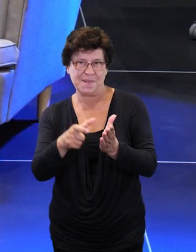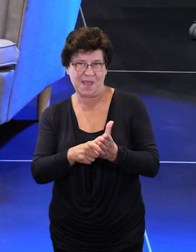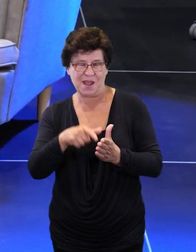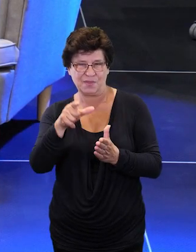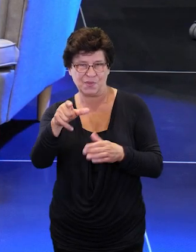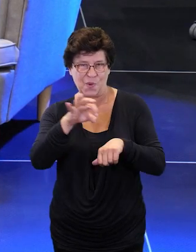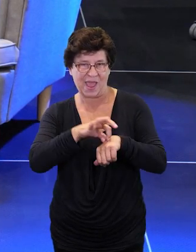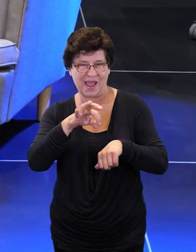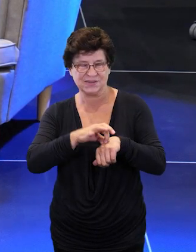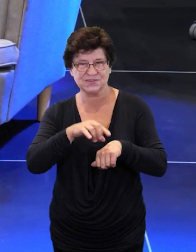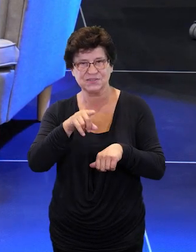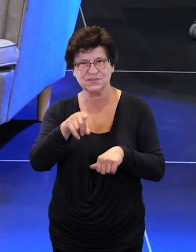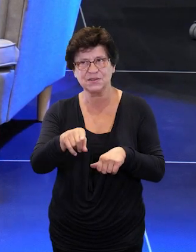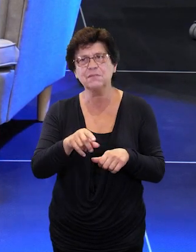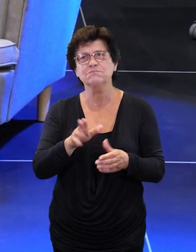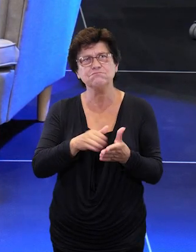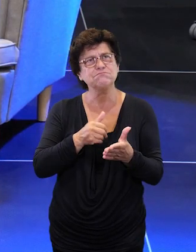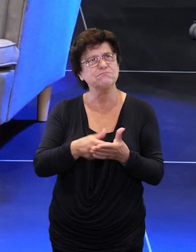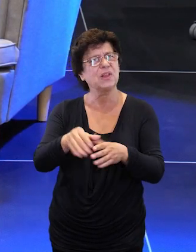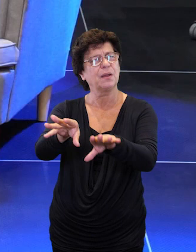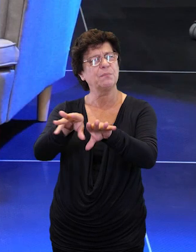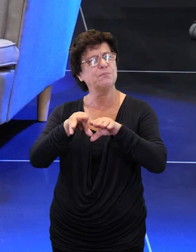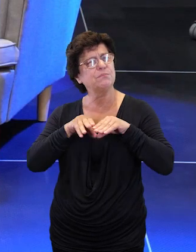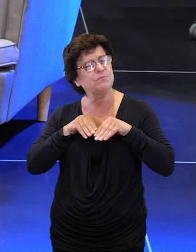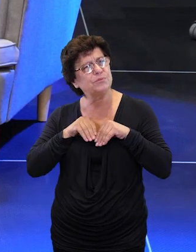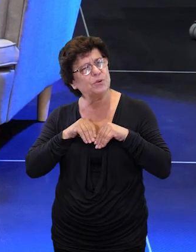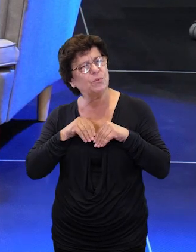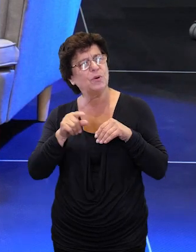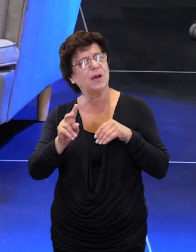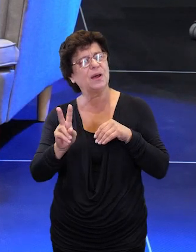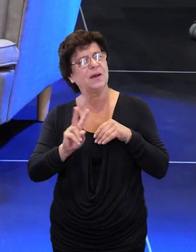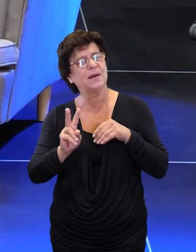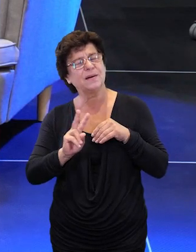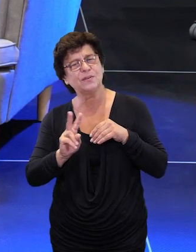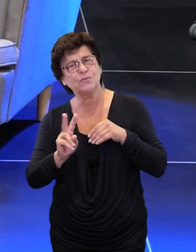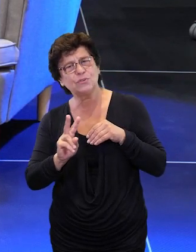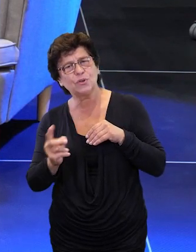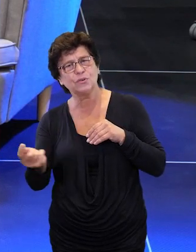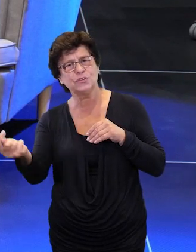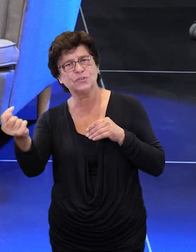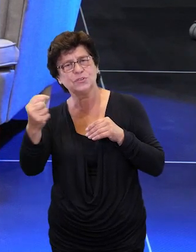powiedzmy, dojrzały, i za chwilę ktoś młody,